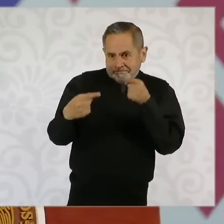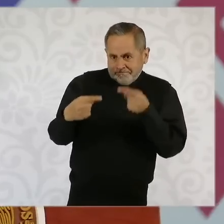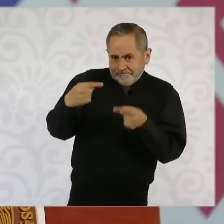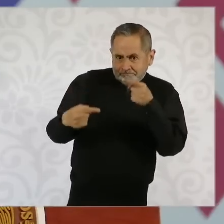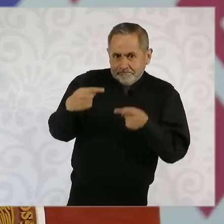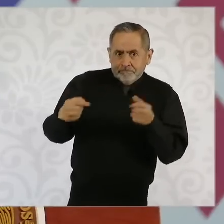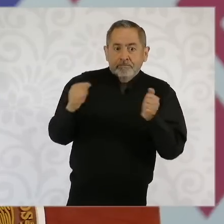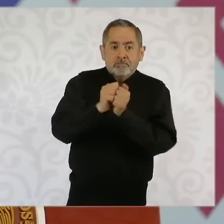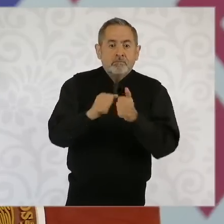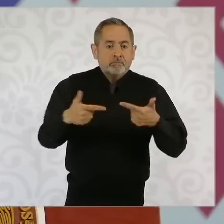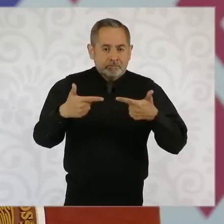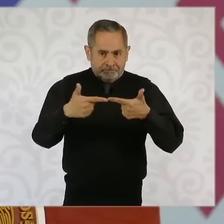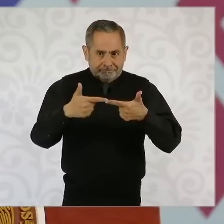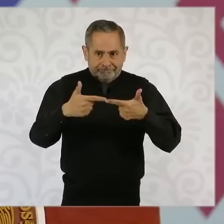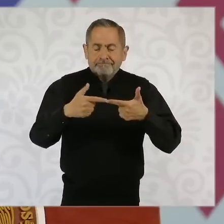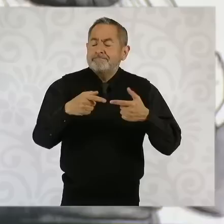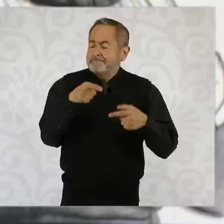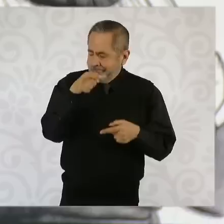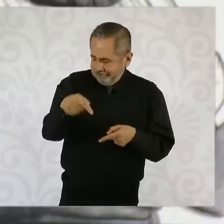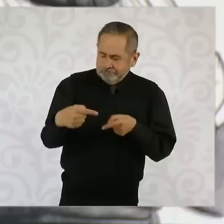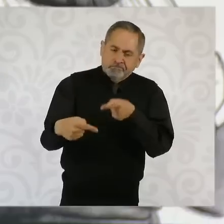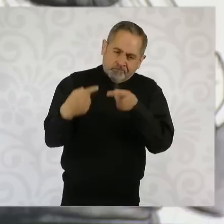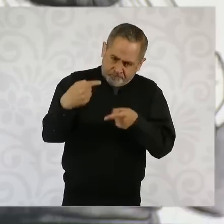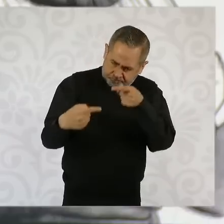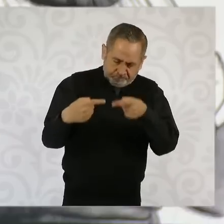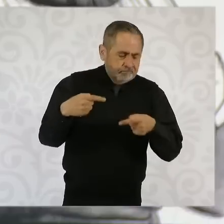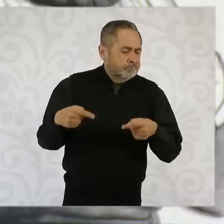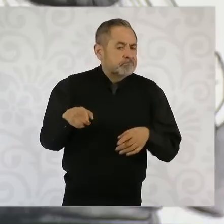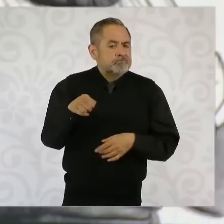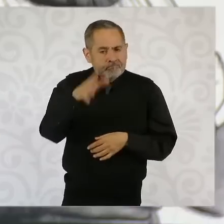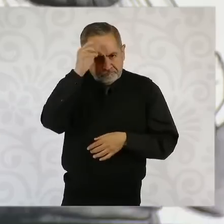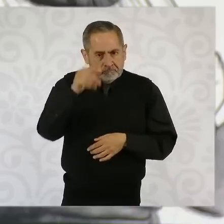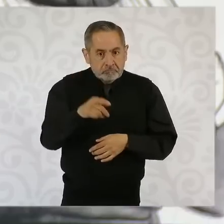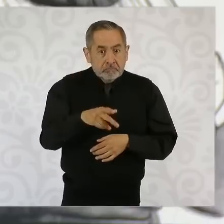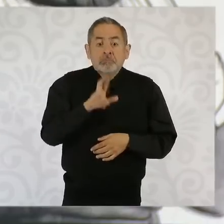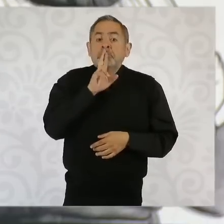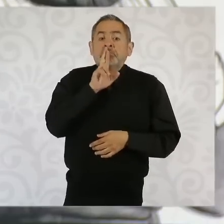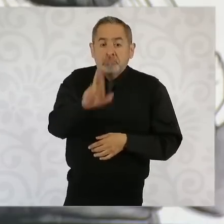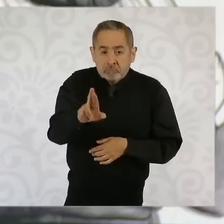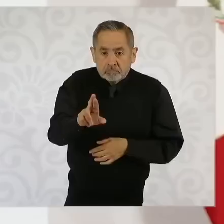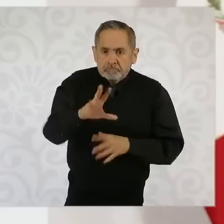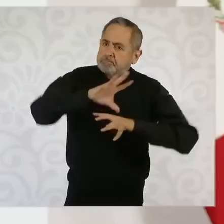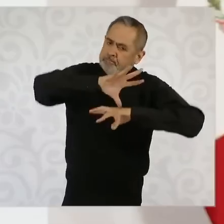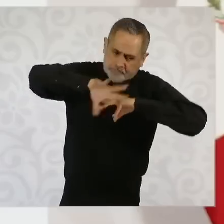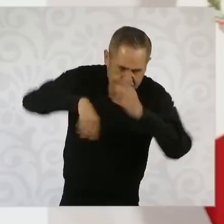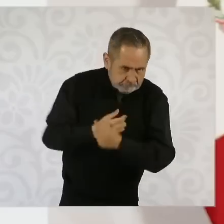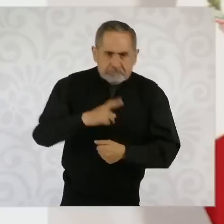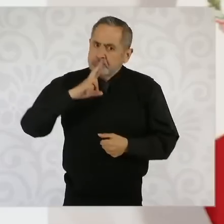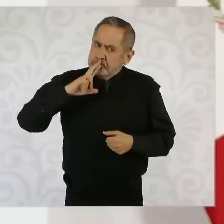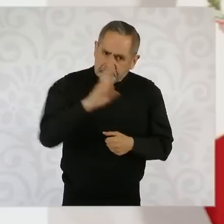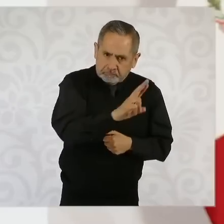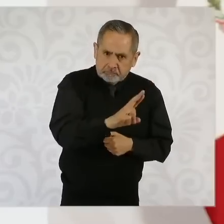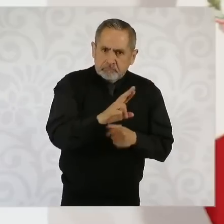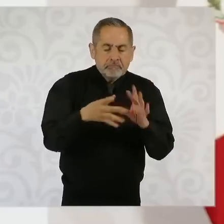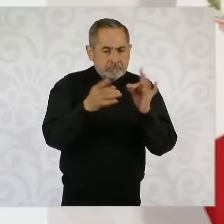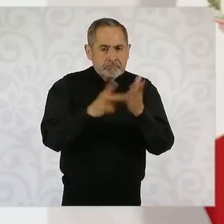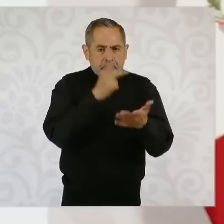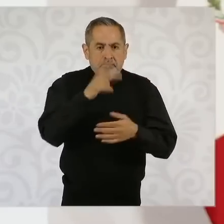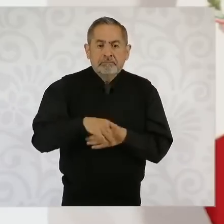Google ya contestaron la carta y ya les volvimos a contestar y si es necesario